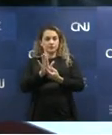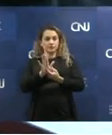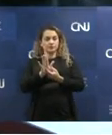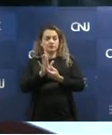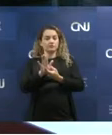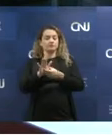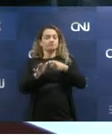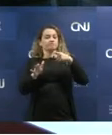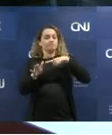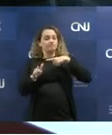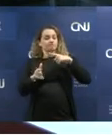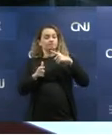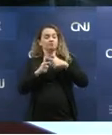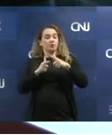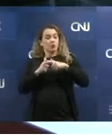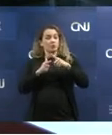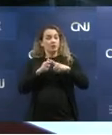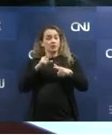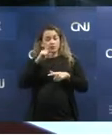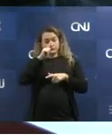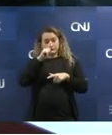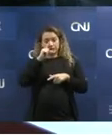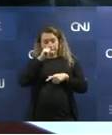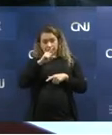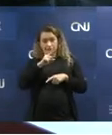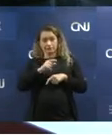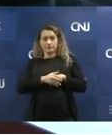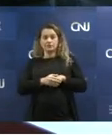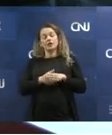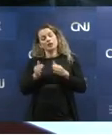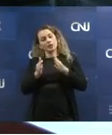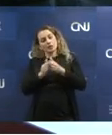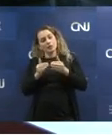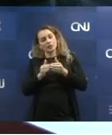e que é pedido vênia ao conselheiro Vieira de Mello.